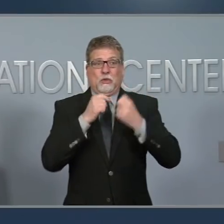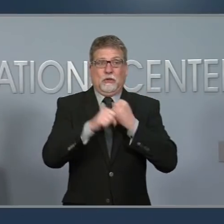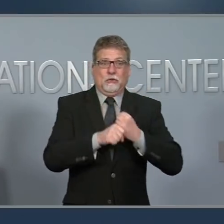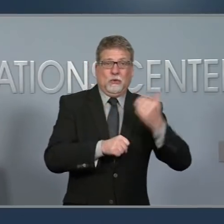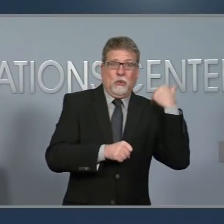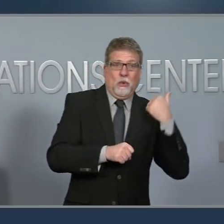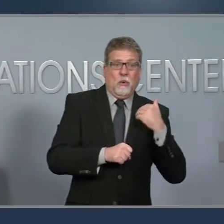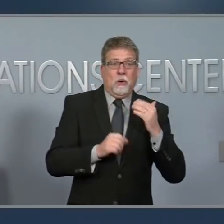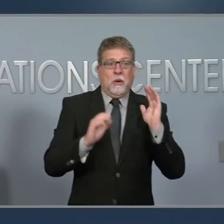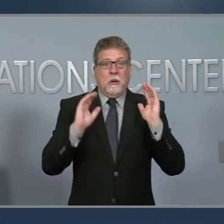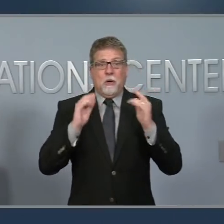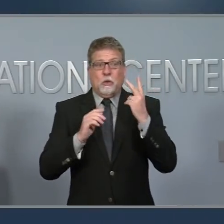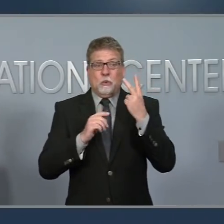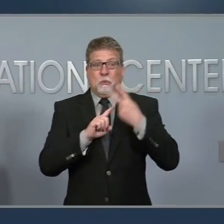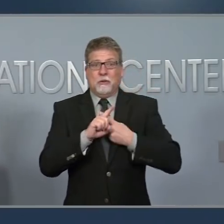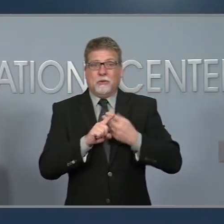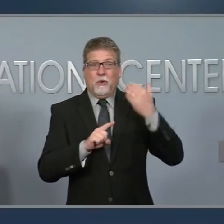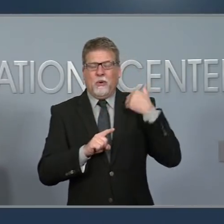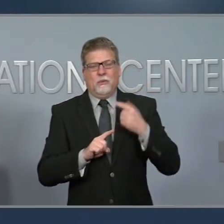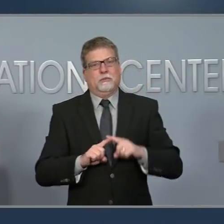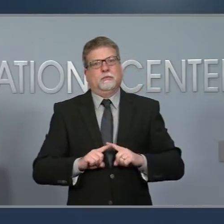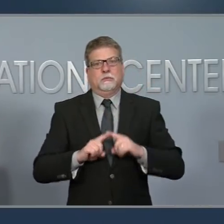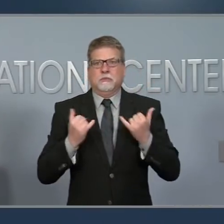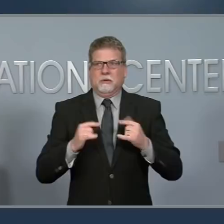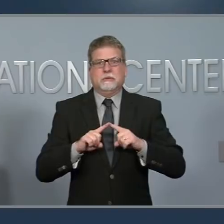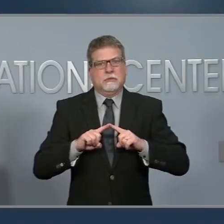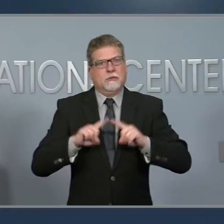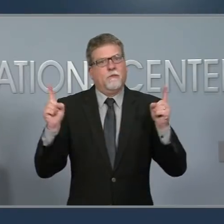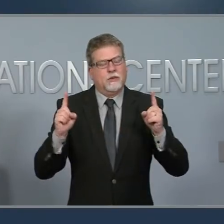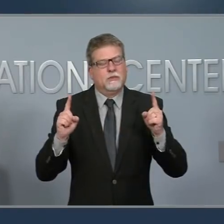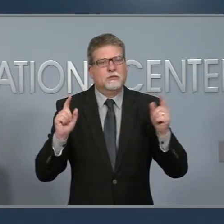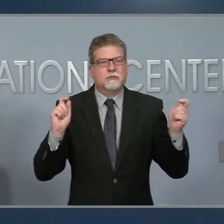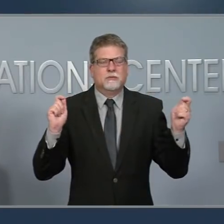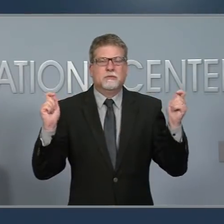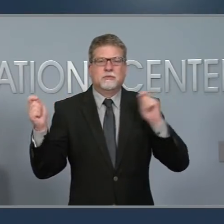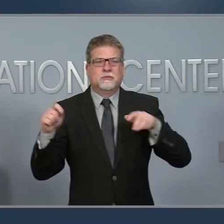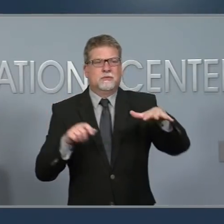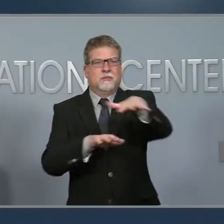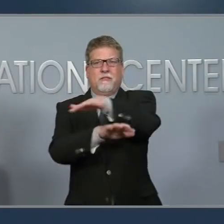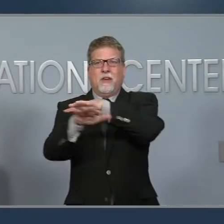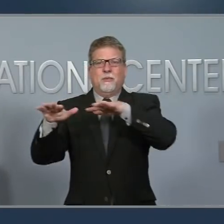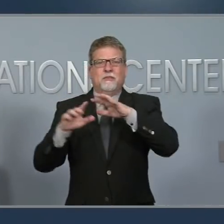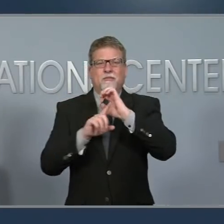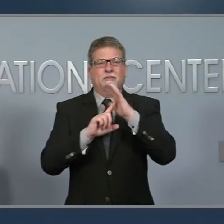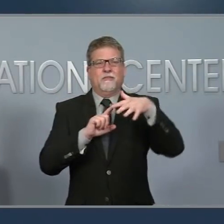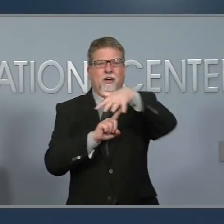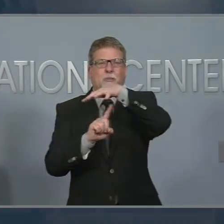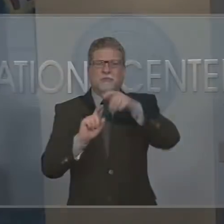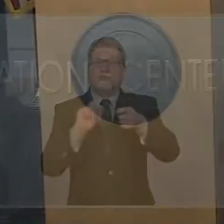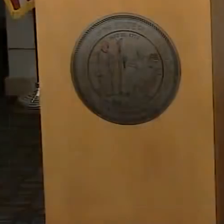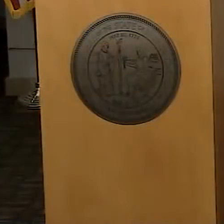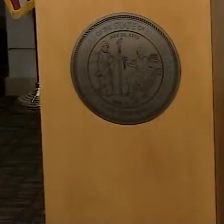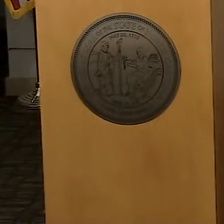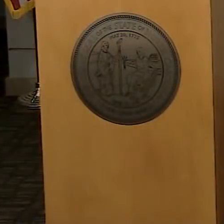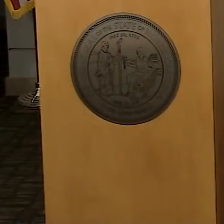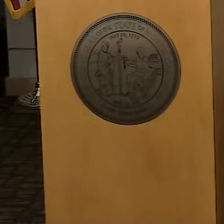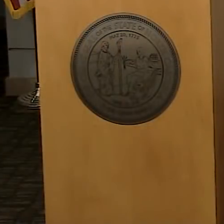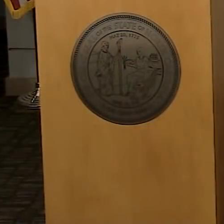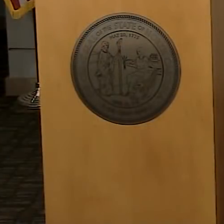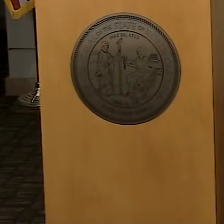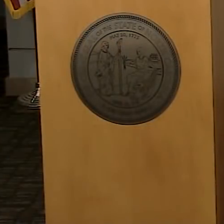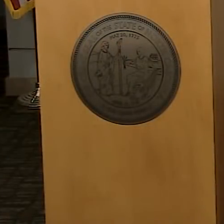Conforme salimos de este último